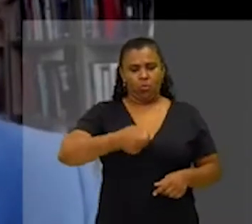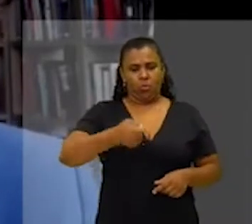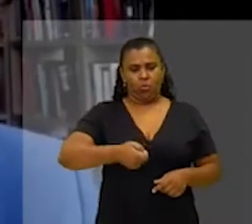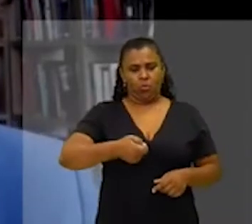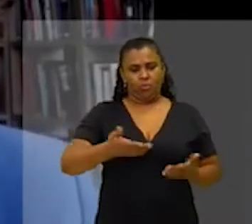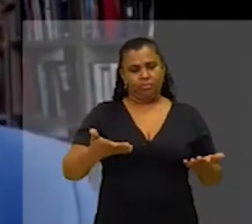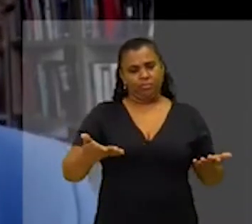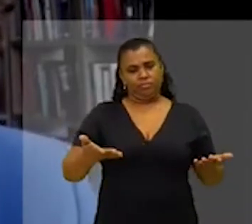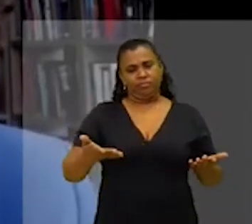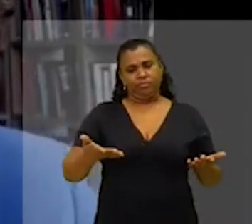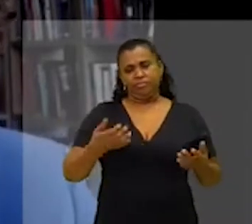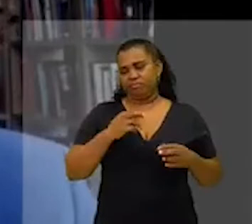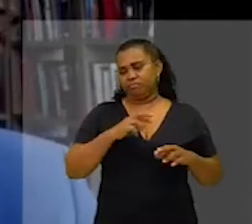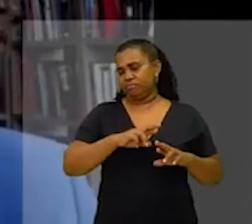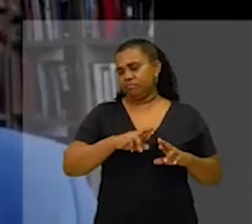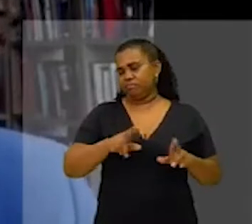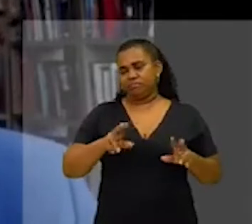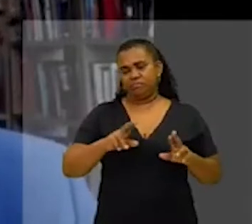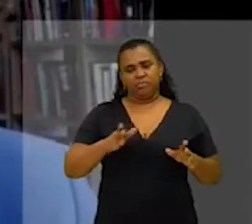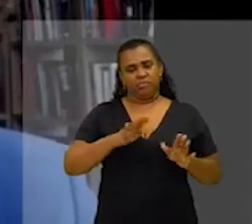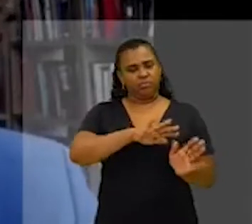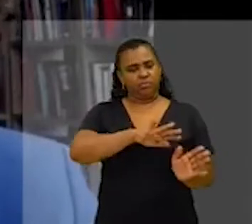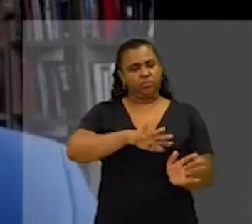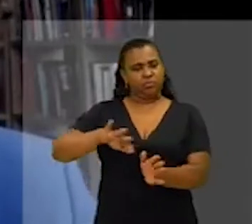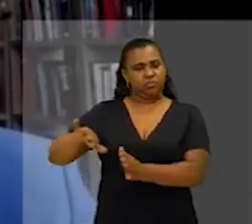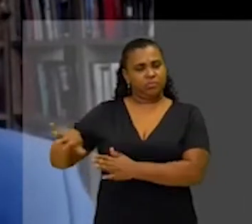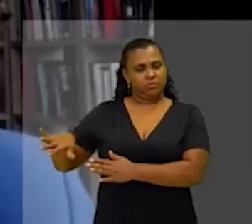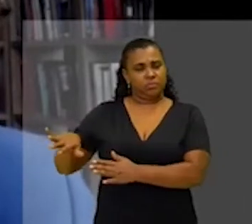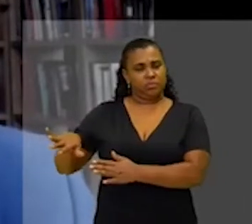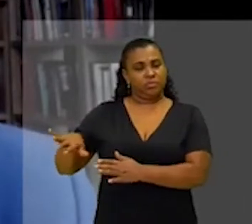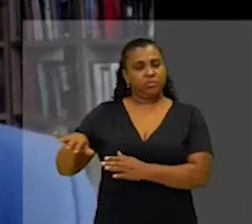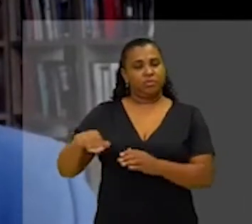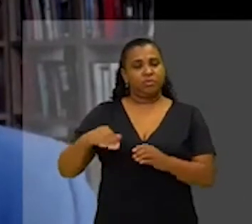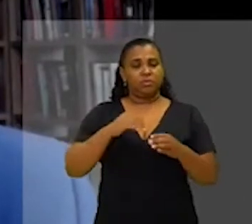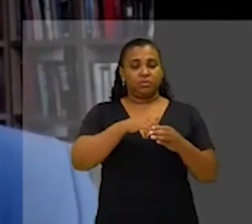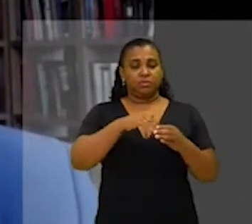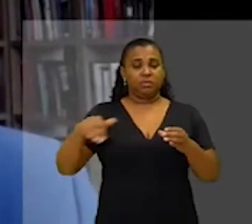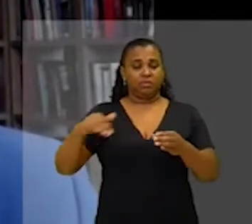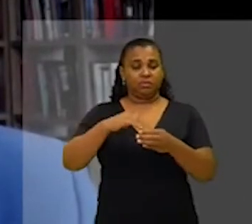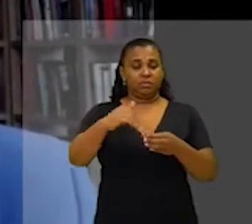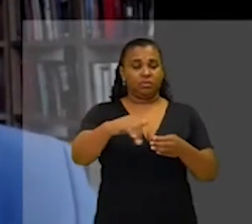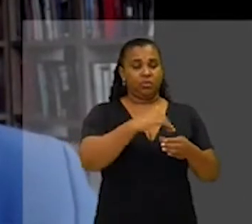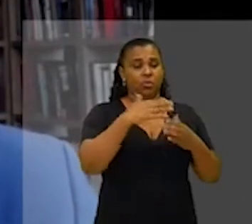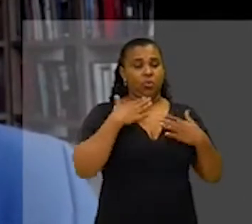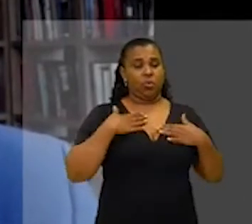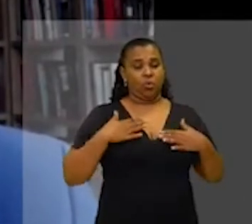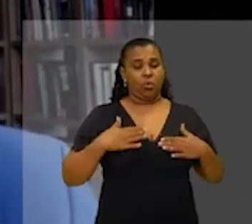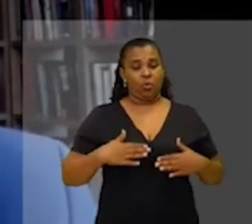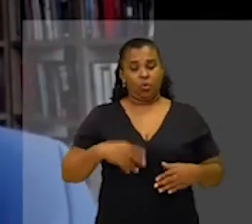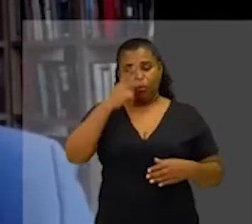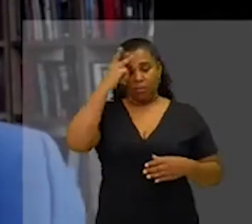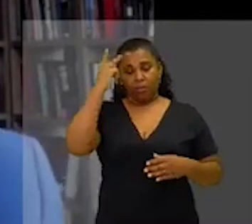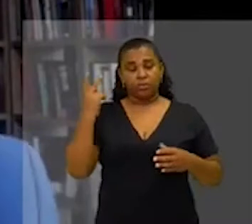de mundo inclusive apaga o incluem corpos pessoas e grupos Então esse é o outro paradigma